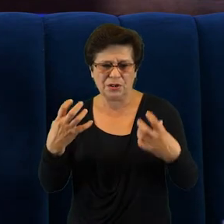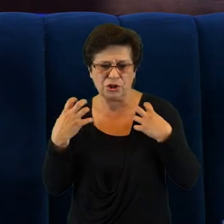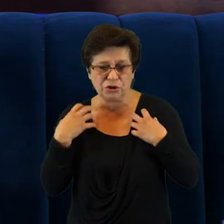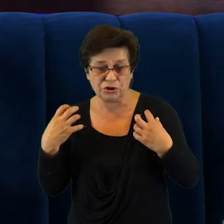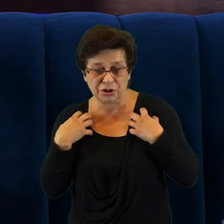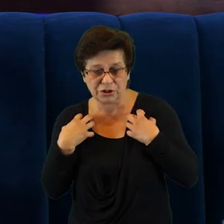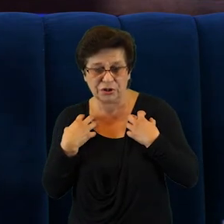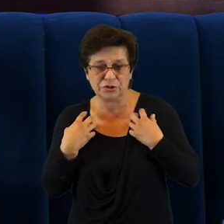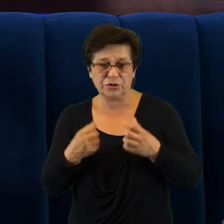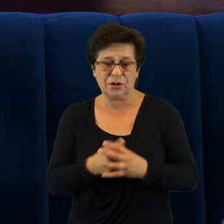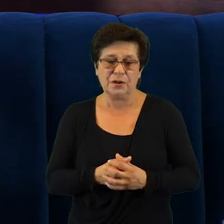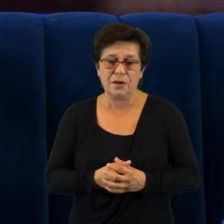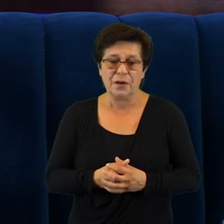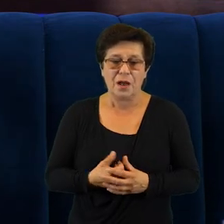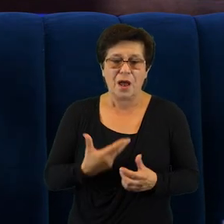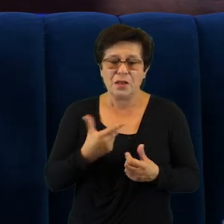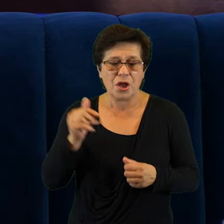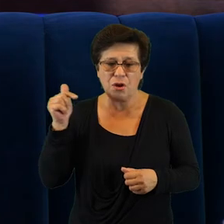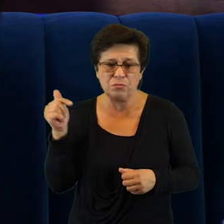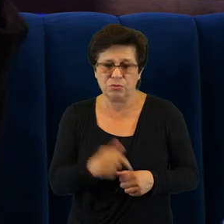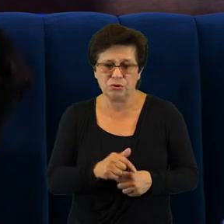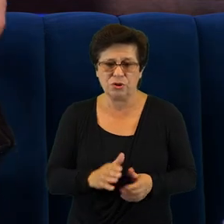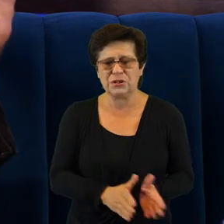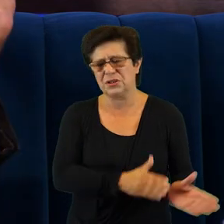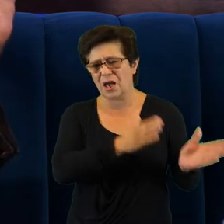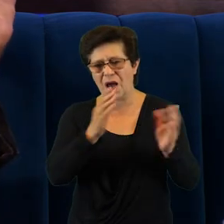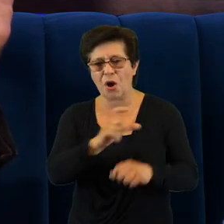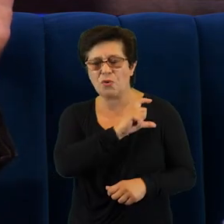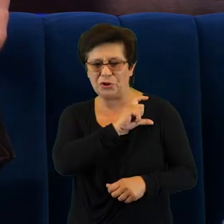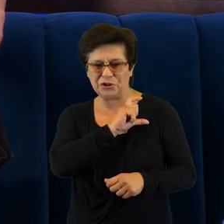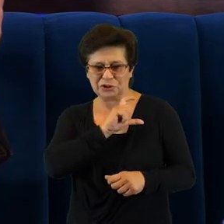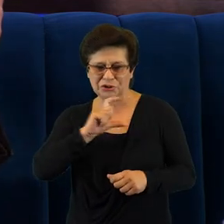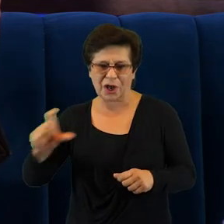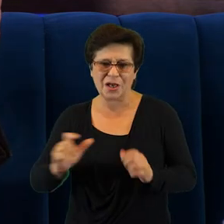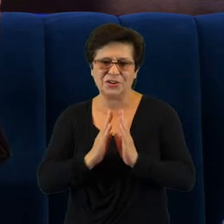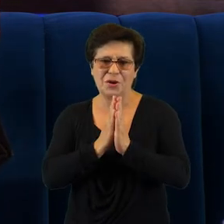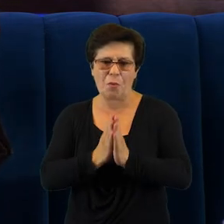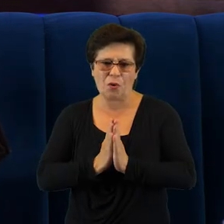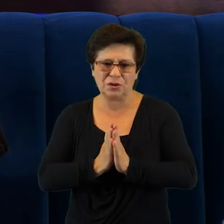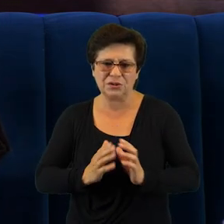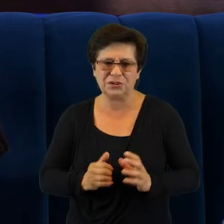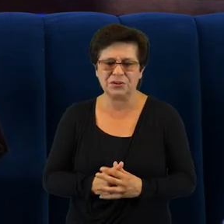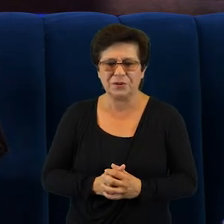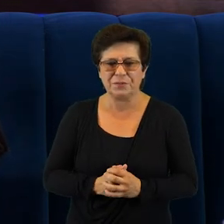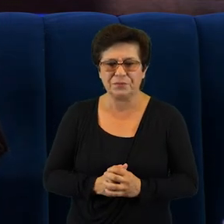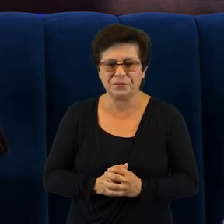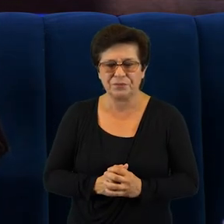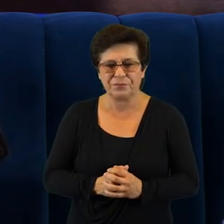Nie muszą cały czas znajdować się pod dachem synagogi. Przedstawicielem haskali był właśnie dziad Słonimskiego.